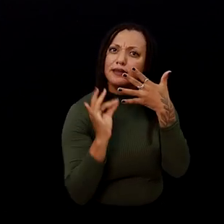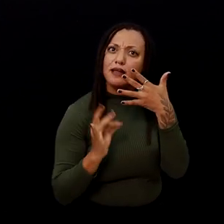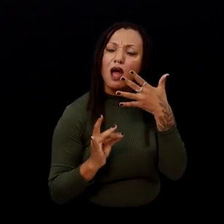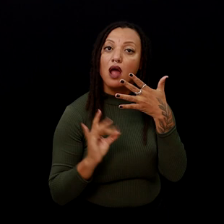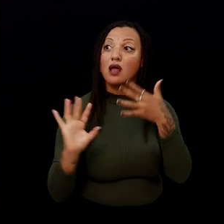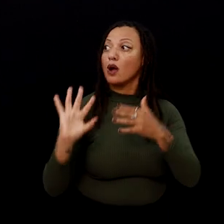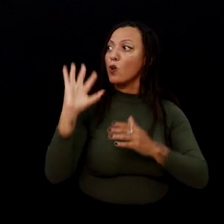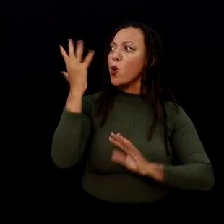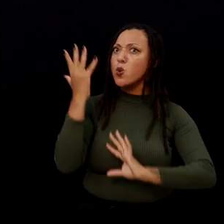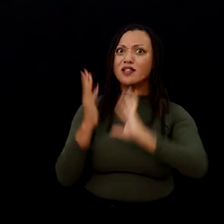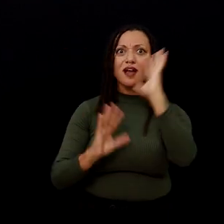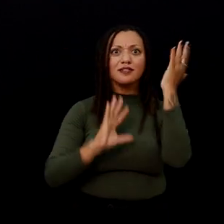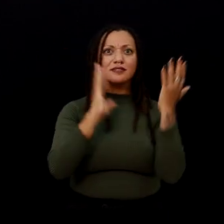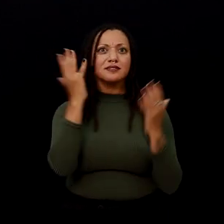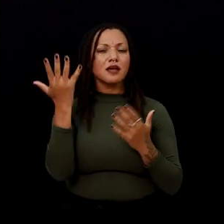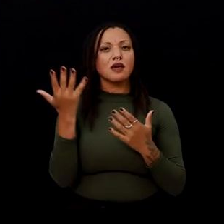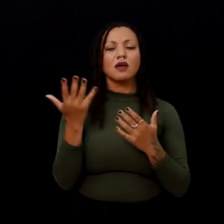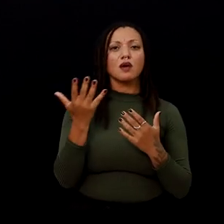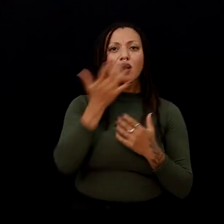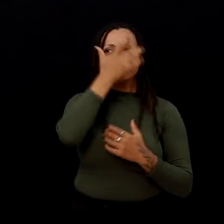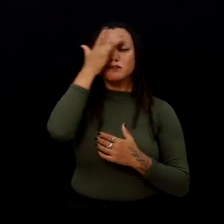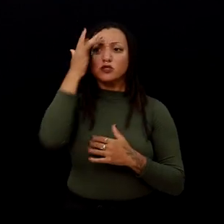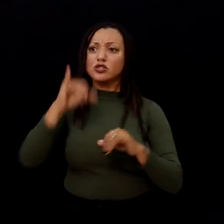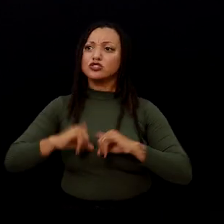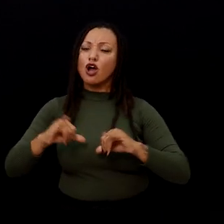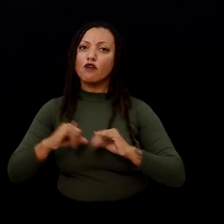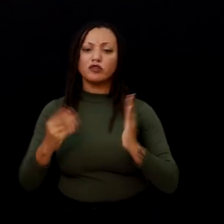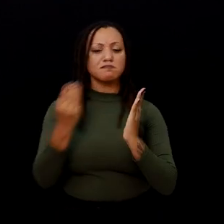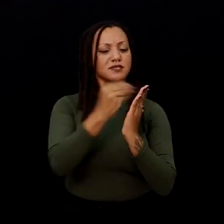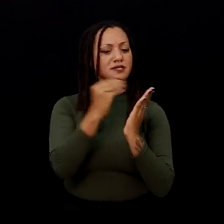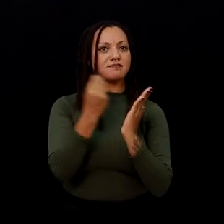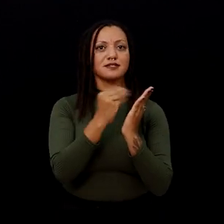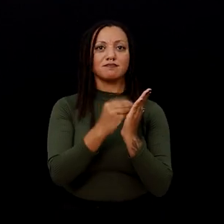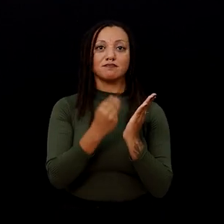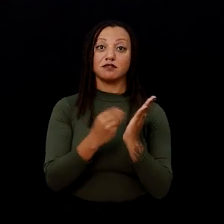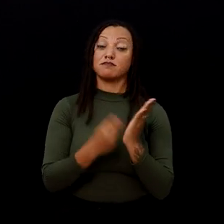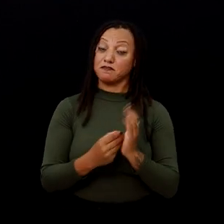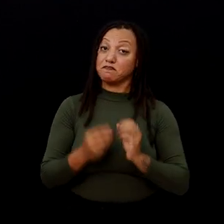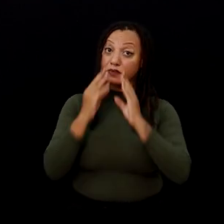retratando sobre o que acontece, detalhes sobre o que as pessoas sofrem.